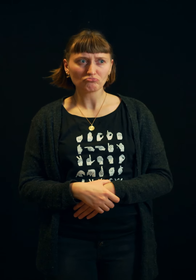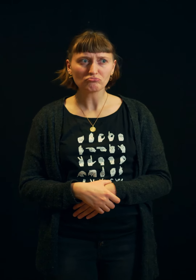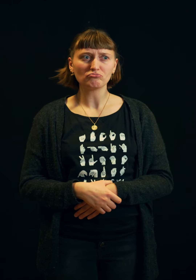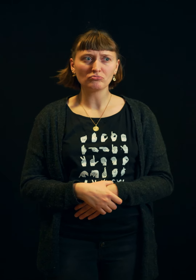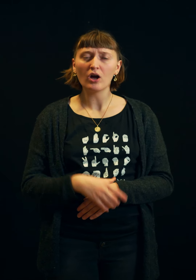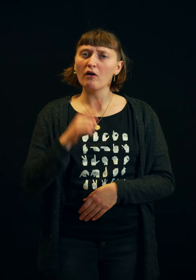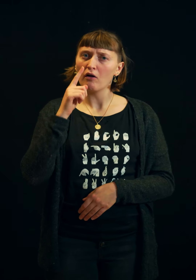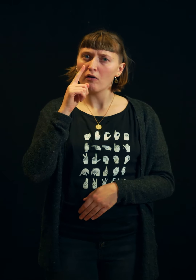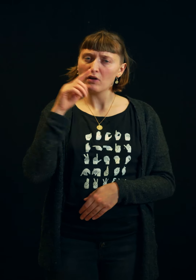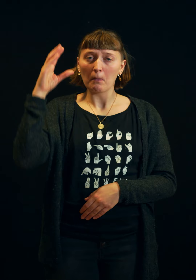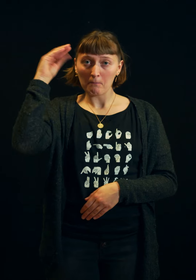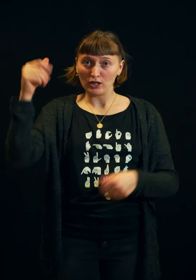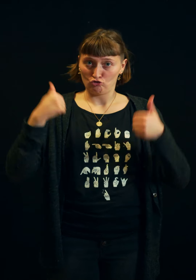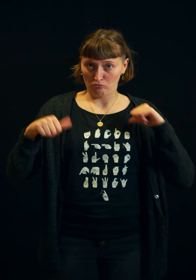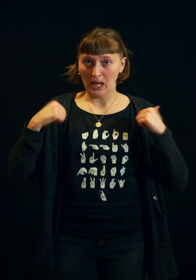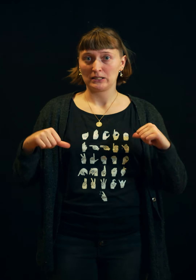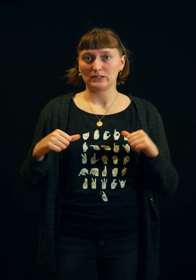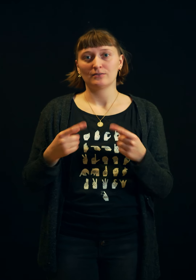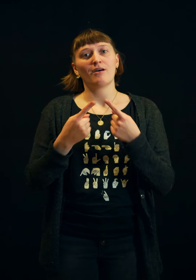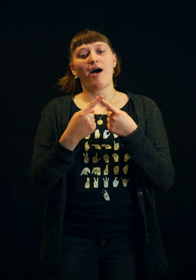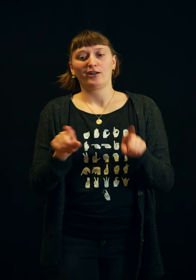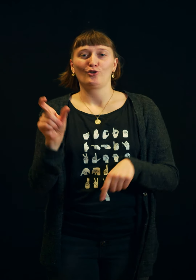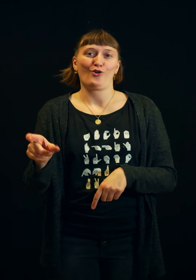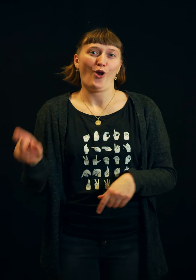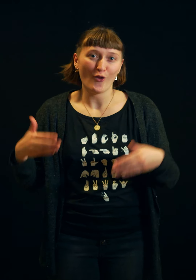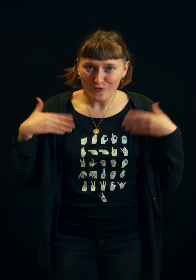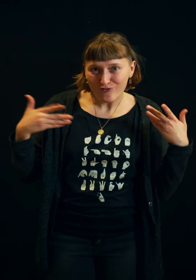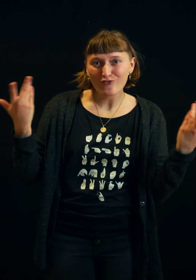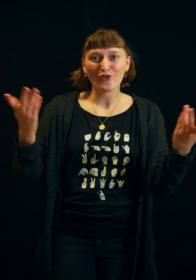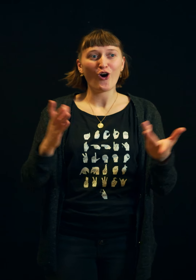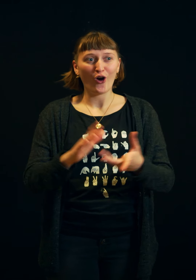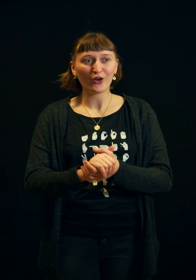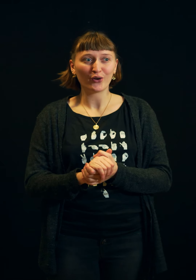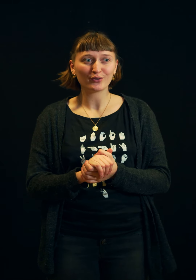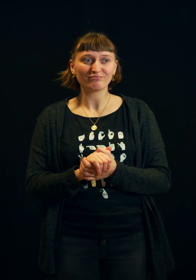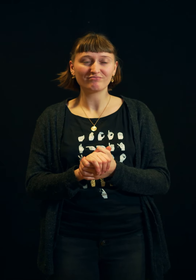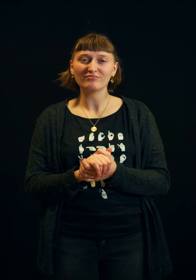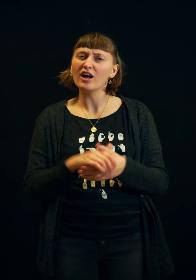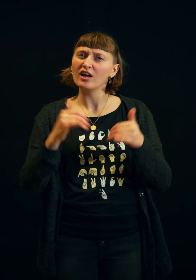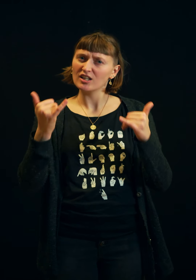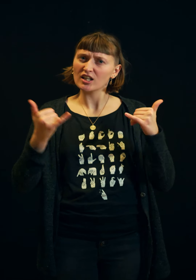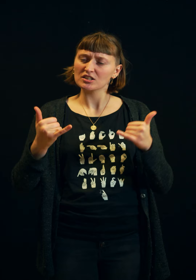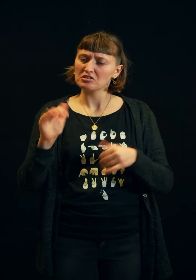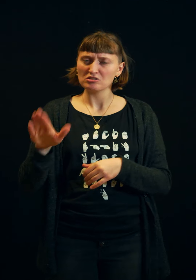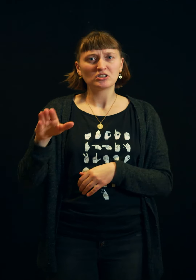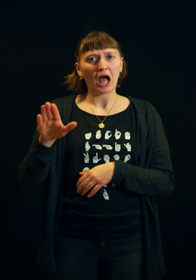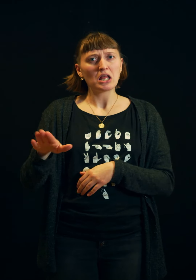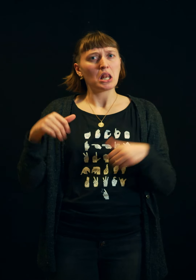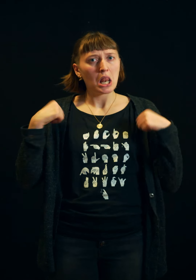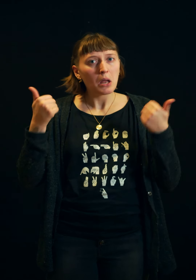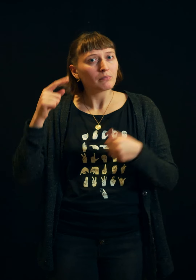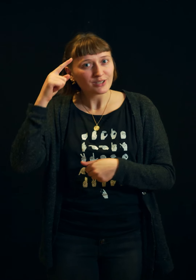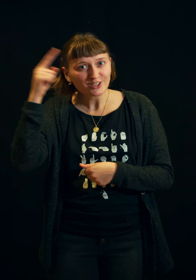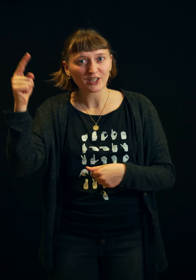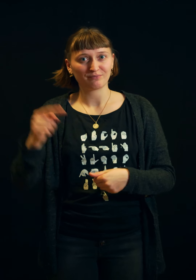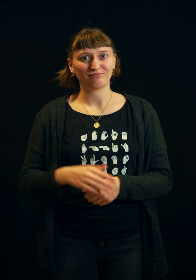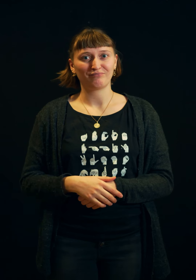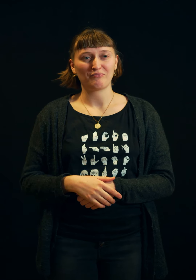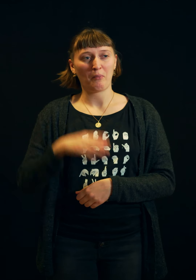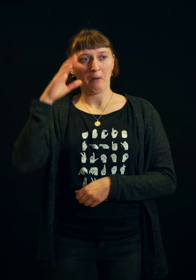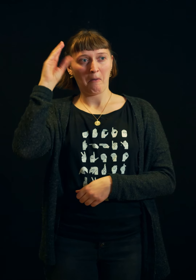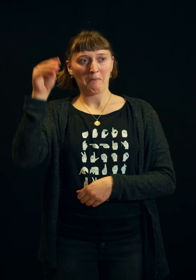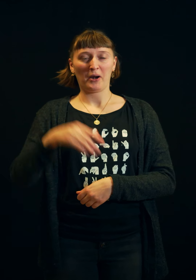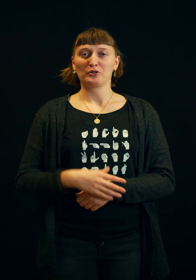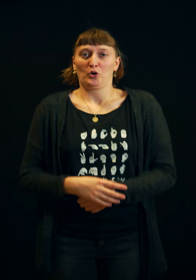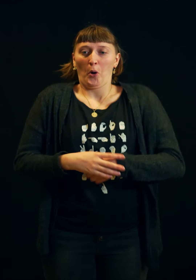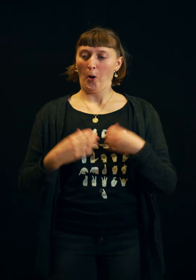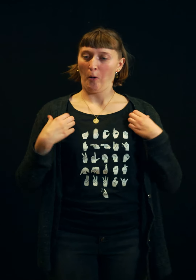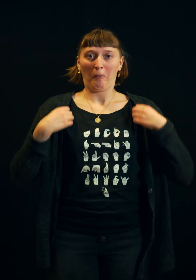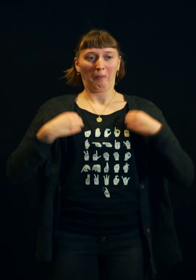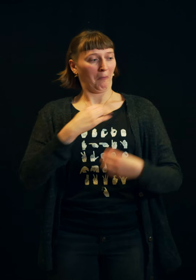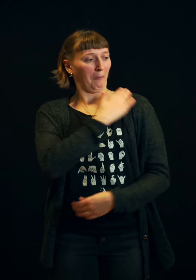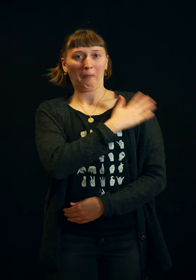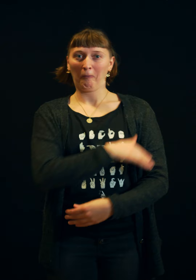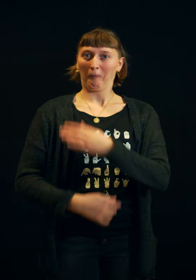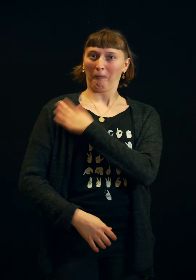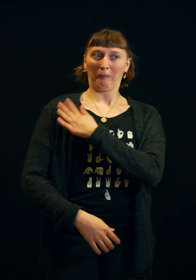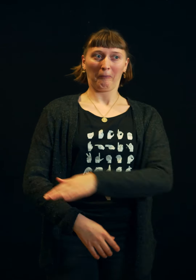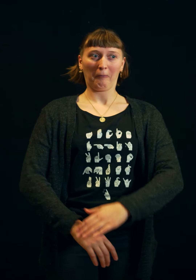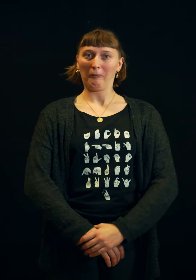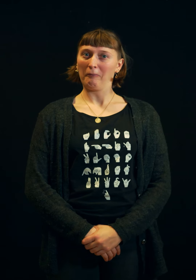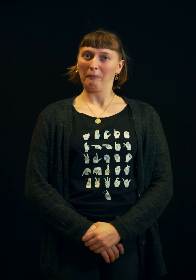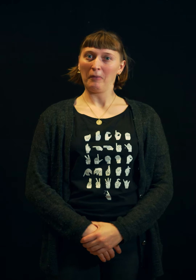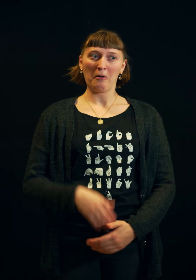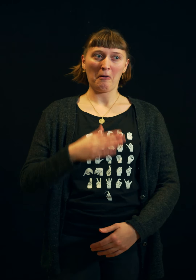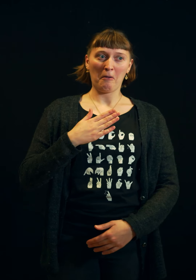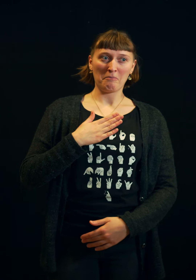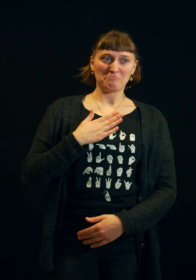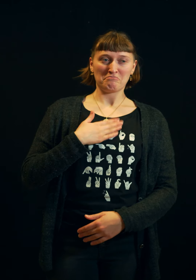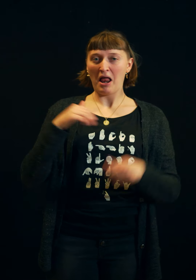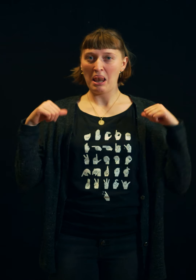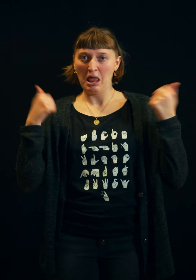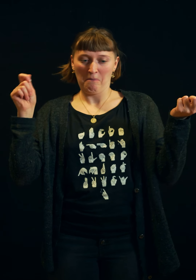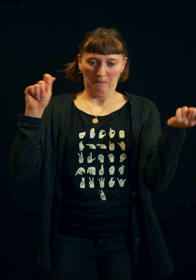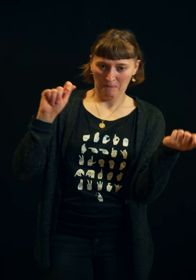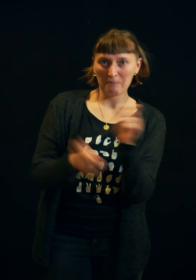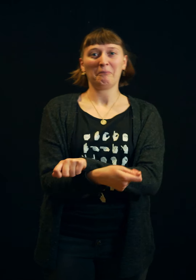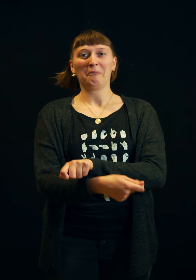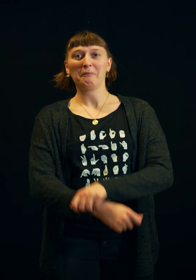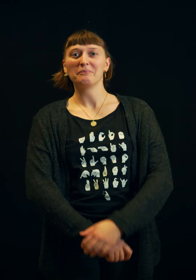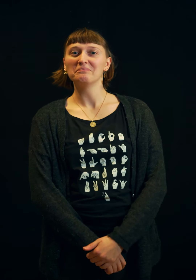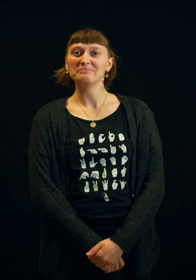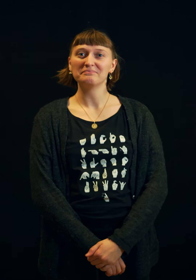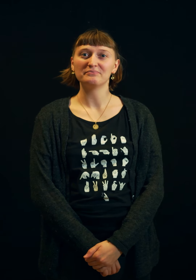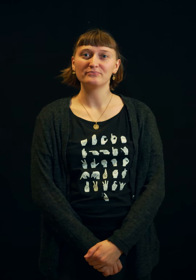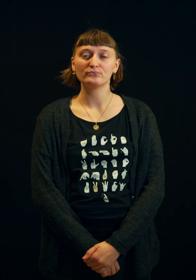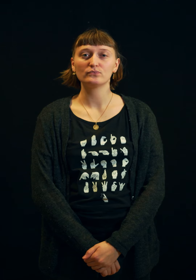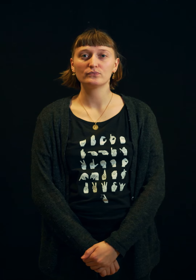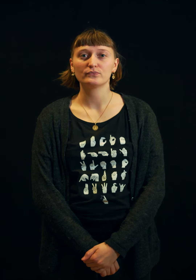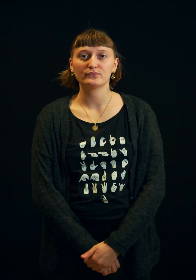Sein Leiden war anderen Freude, nun hatte sein mieses Leben den Grund, er blies sich den Schlick aus der Nase, nahm den Spieß und drehte ihn um.